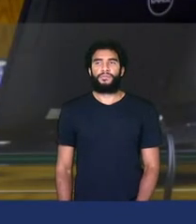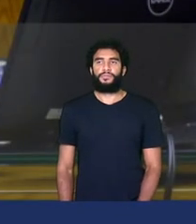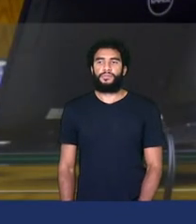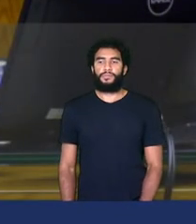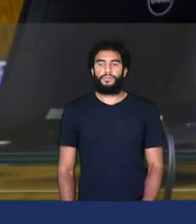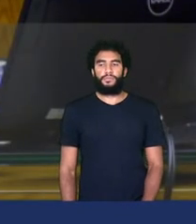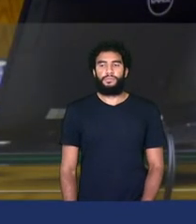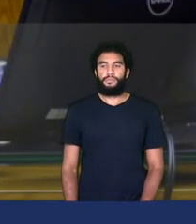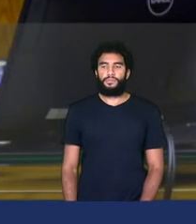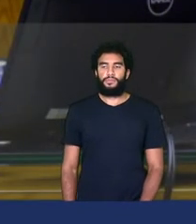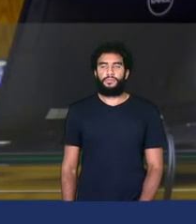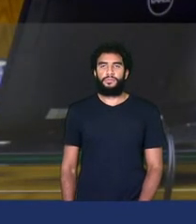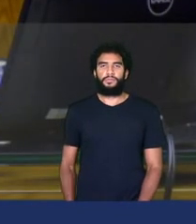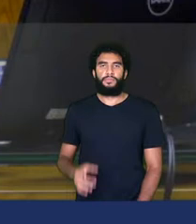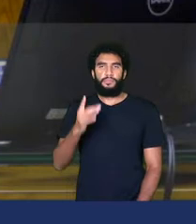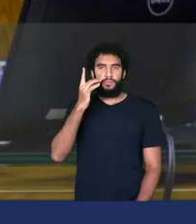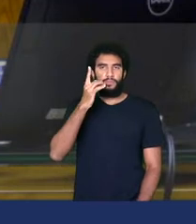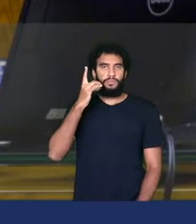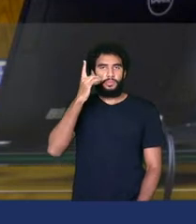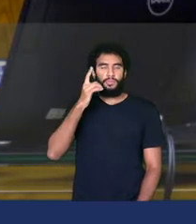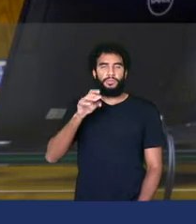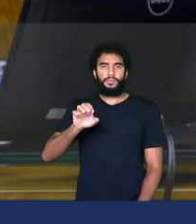CONTRA ESSE PROJETO ABSURDO. MUITO OBRIGADO. [PRESIDENTE]: OBRIGADO